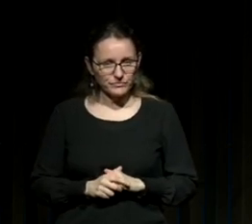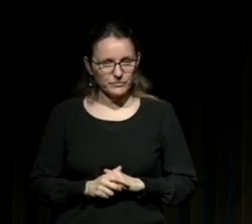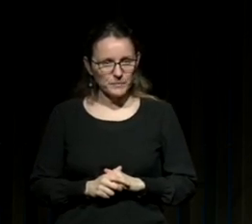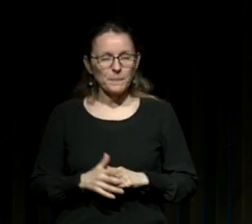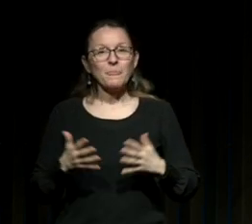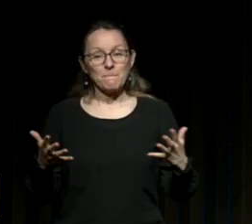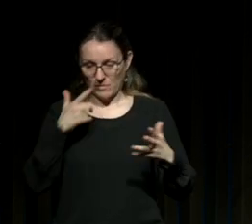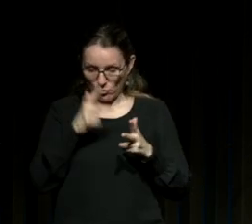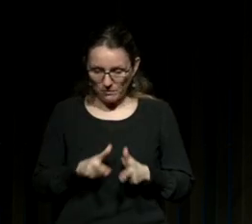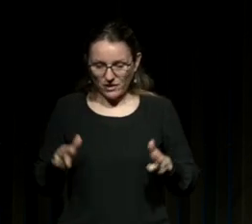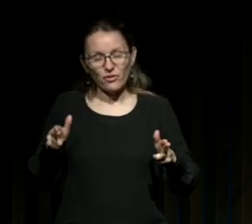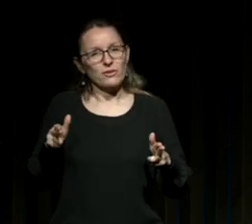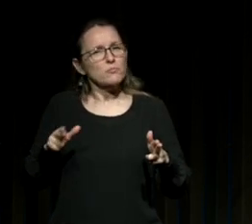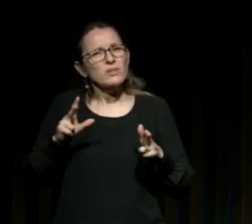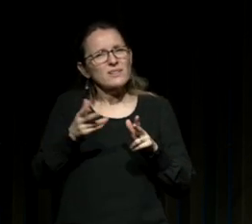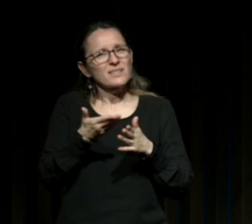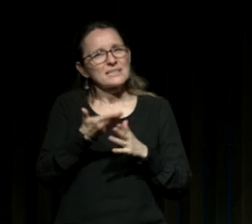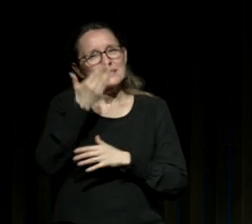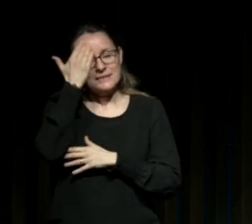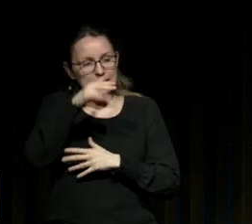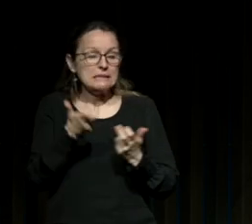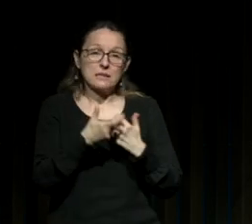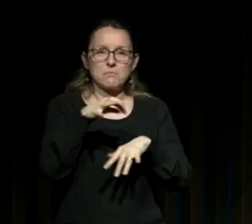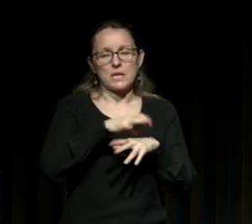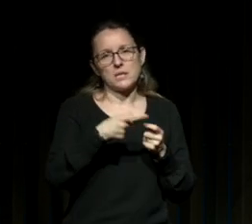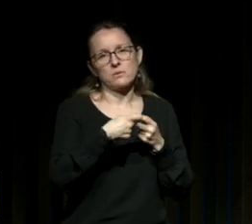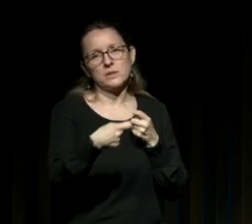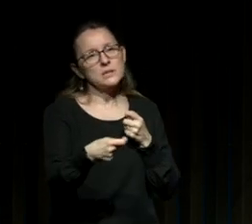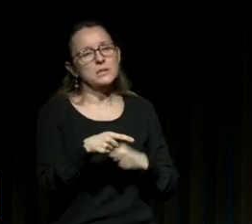et je comprends à les passions quand on souffre d'une maladie chronique on a on a envie de on